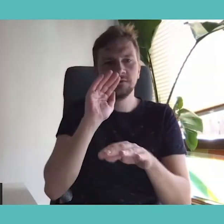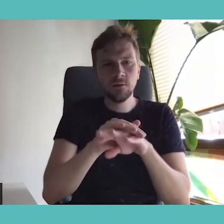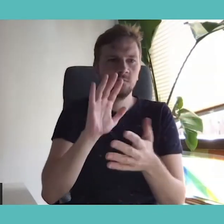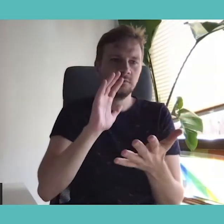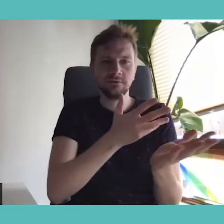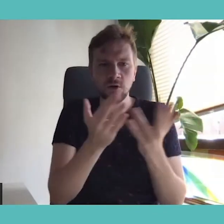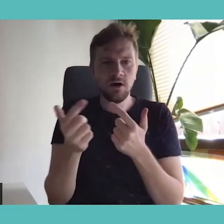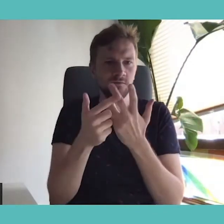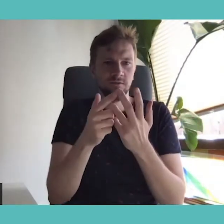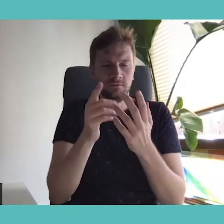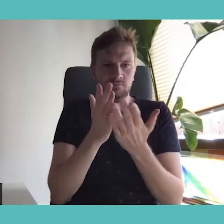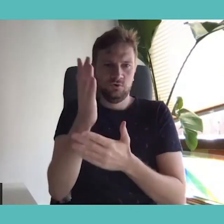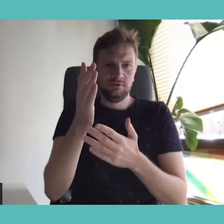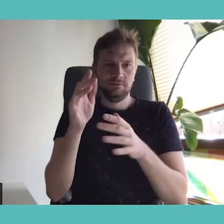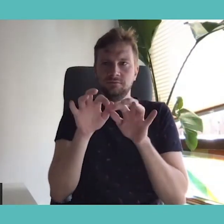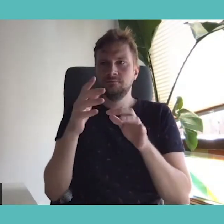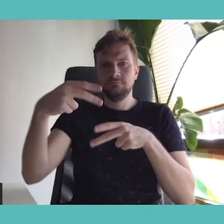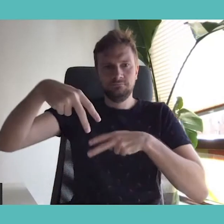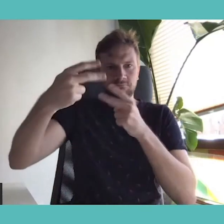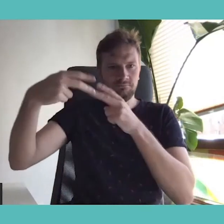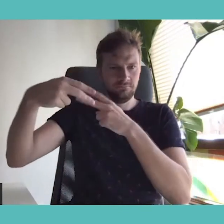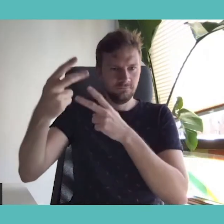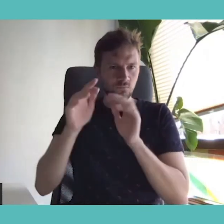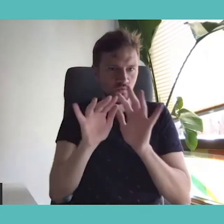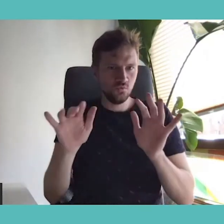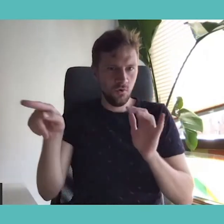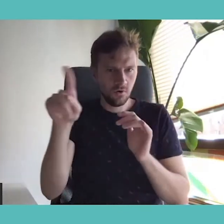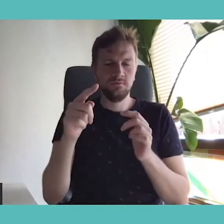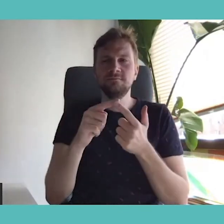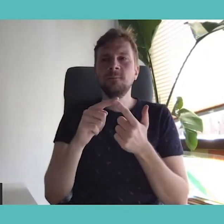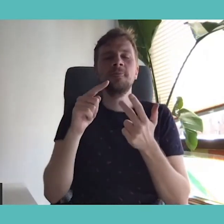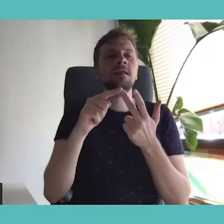Jakbym czegoś potrzebował, mógłbym zadzwonić on-line.